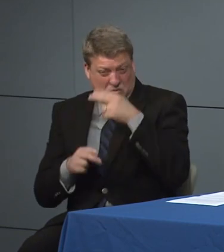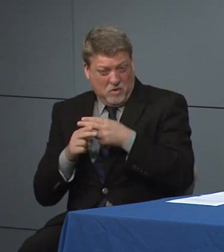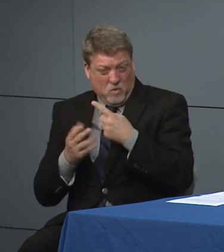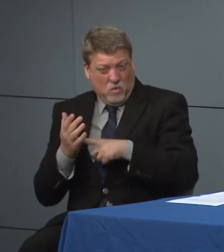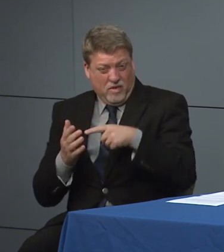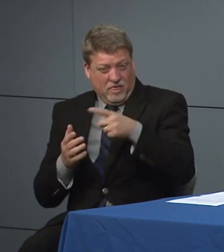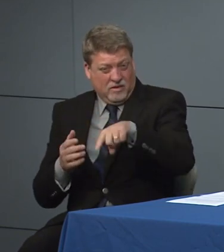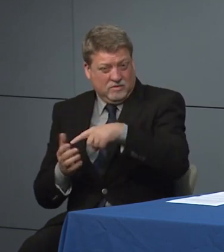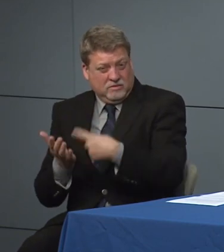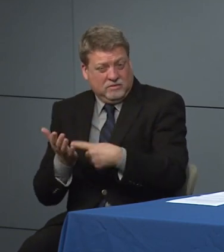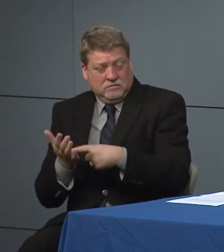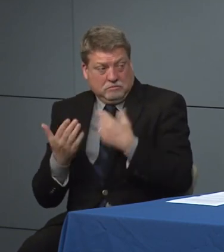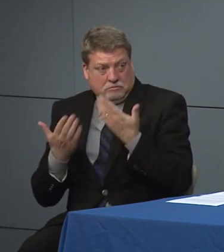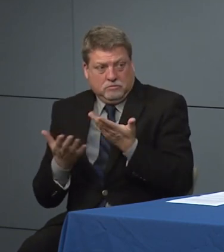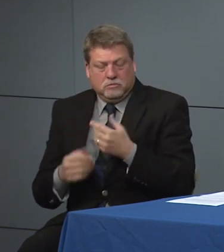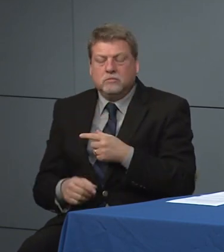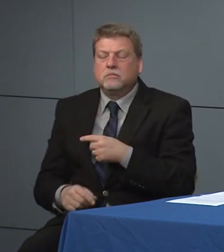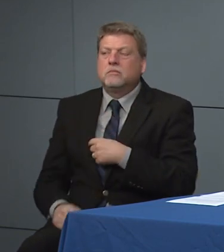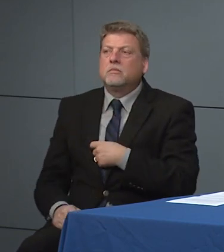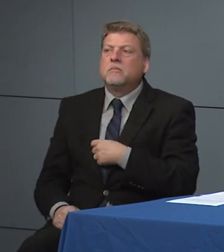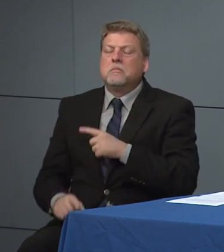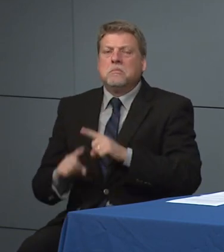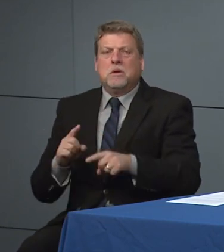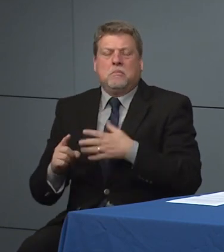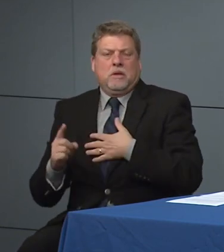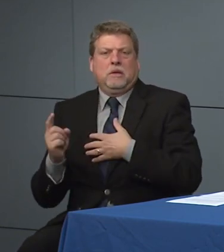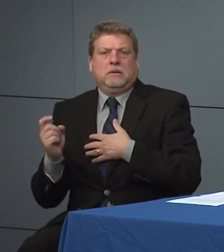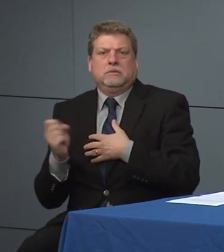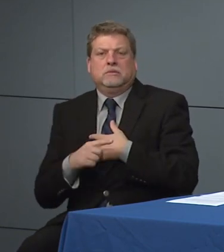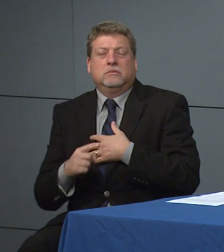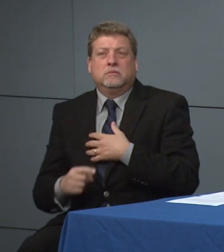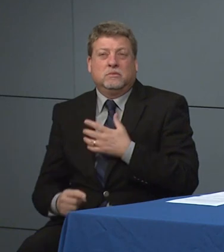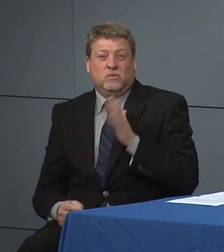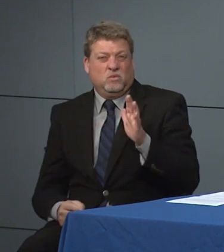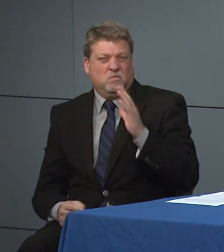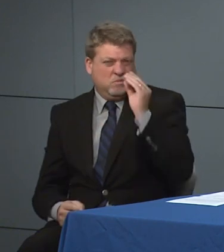luces, y sabe usted lo que se habló a para desde su punto de